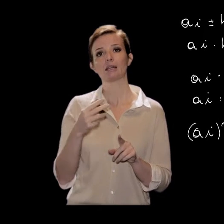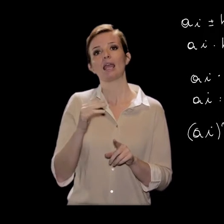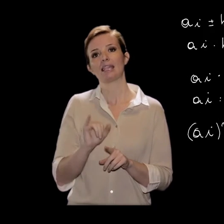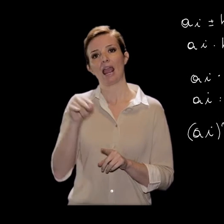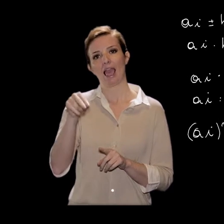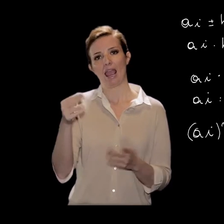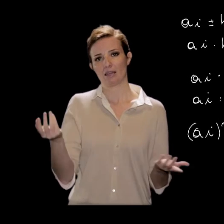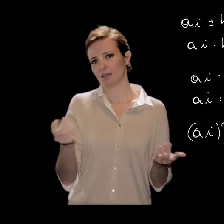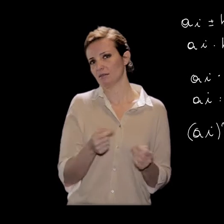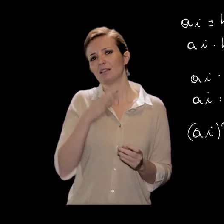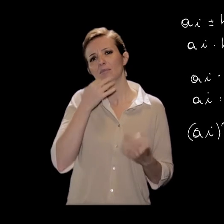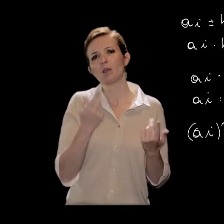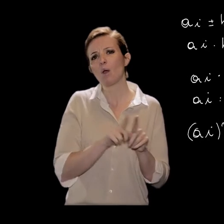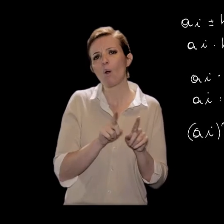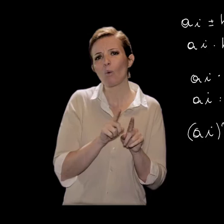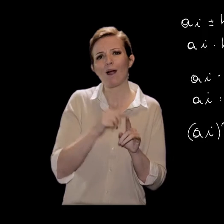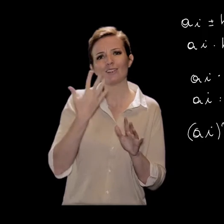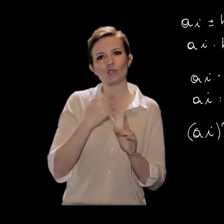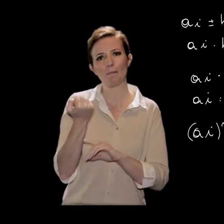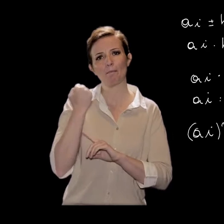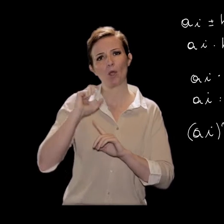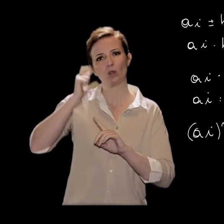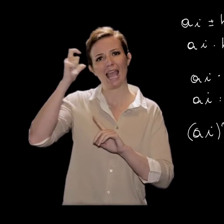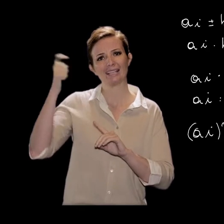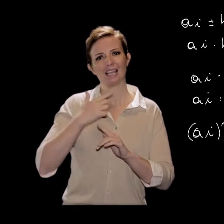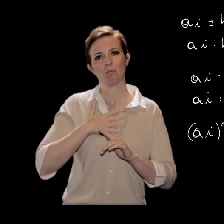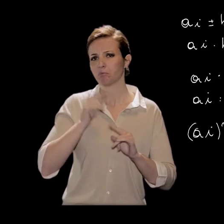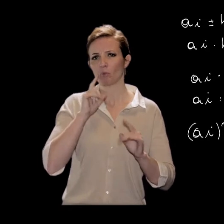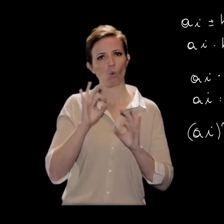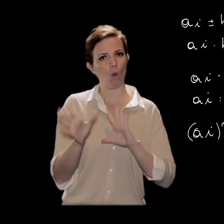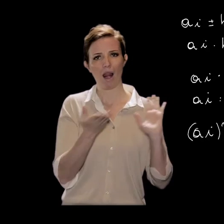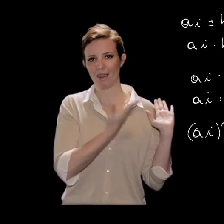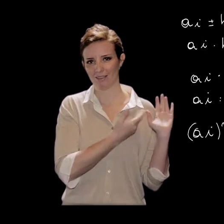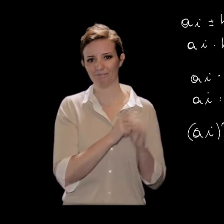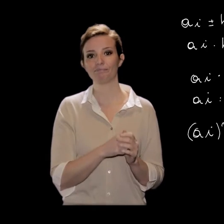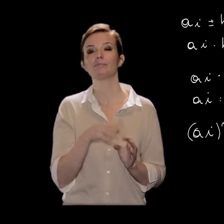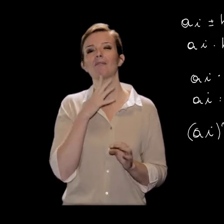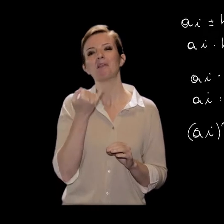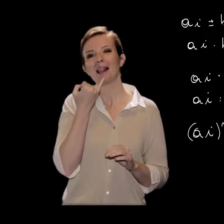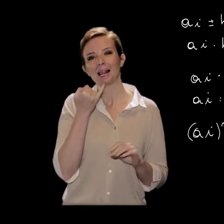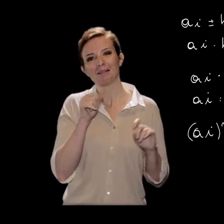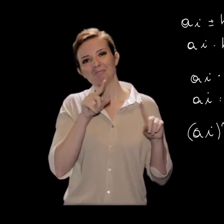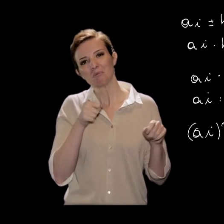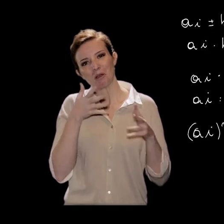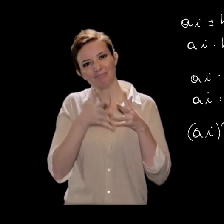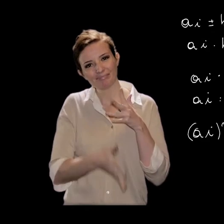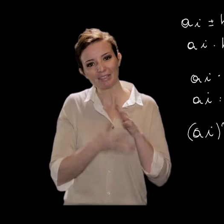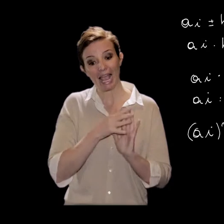come abbiamo già ragionato con le proprietà delle potenze. Apriamo una piccola parentesi su iⁿ.